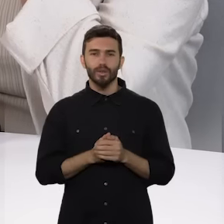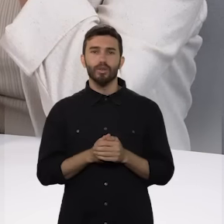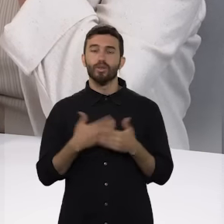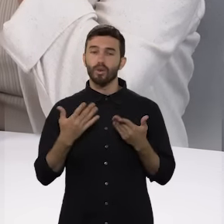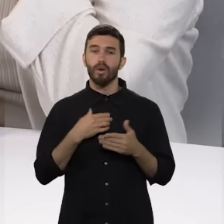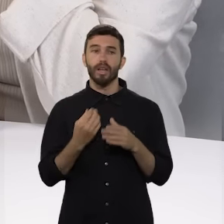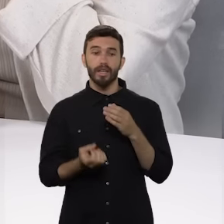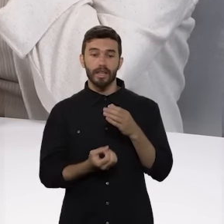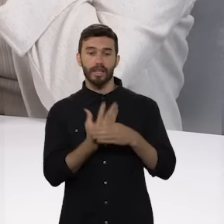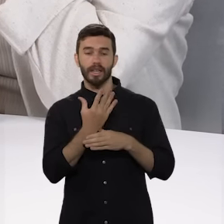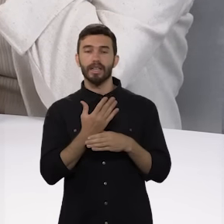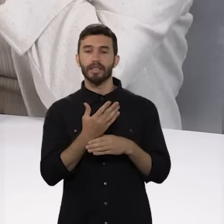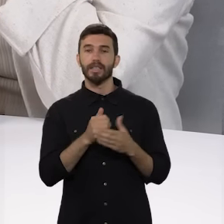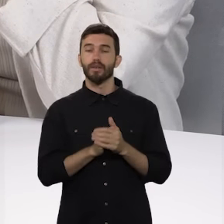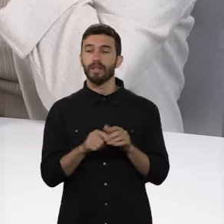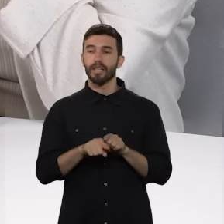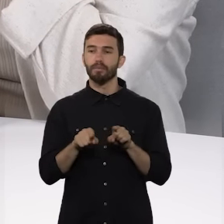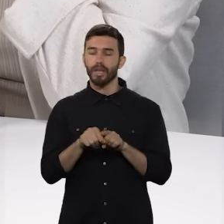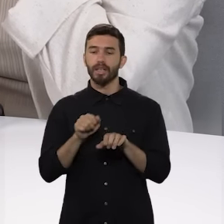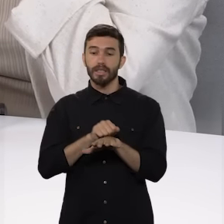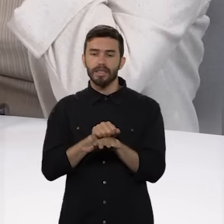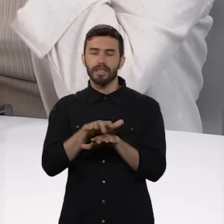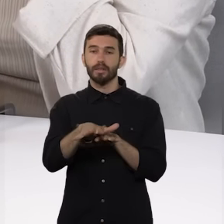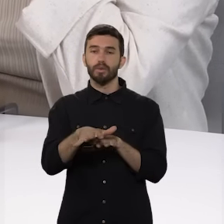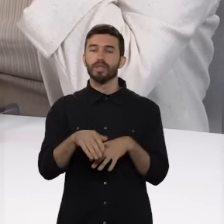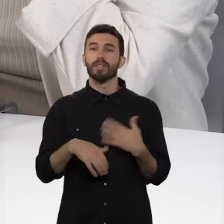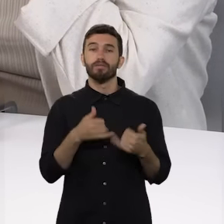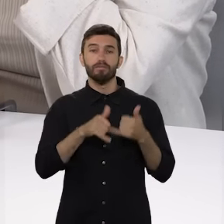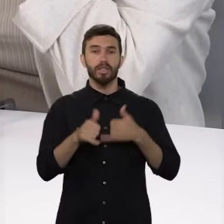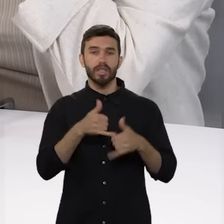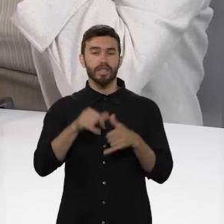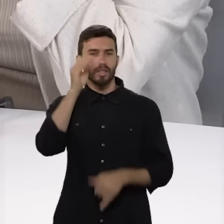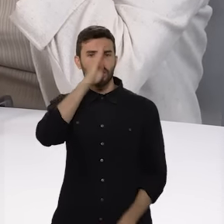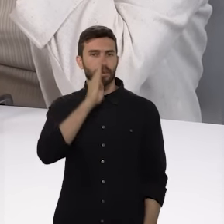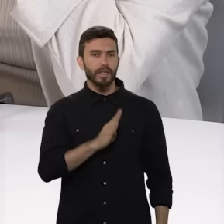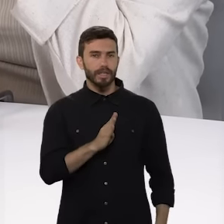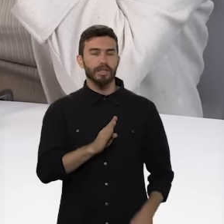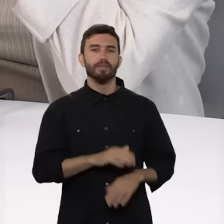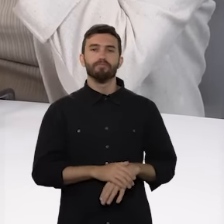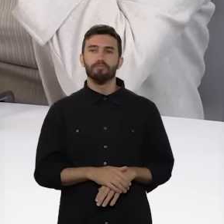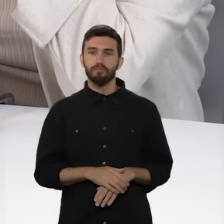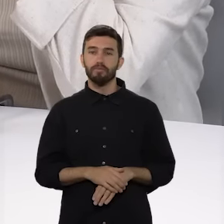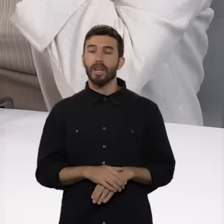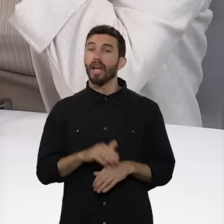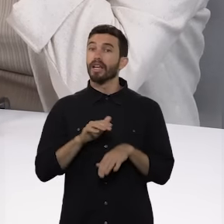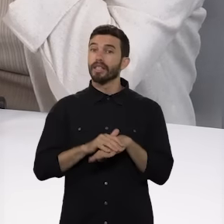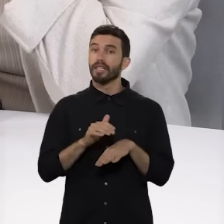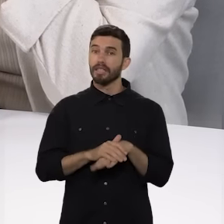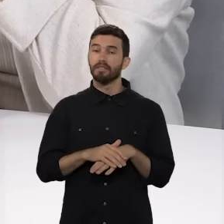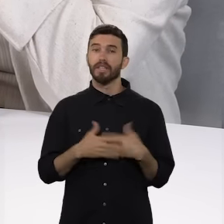geração e a distribuição dessa energia pelo país. Fizemos... tivemos participações importantes nos